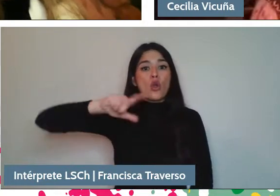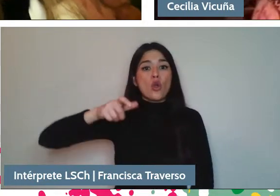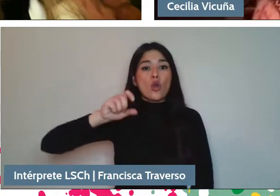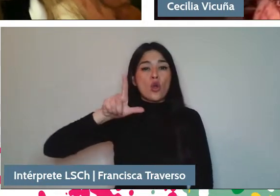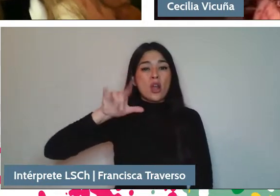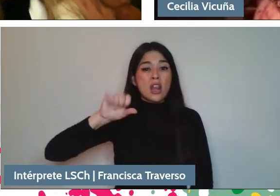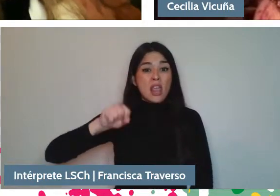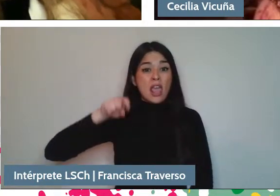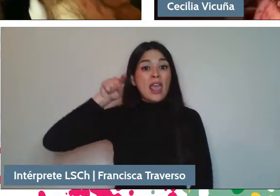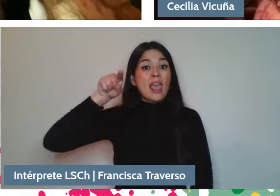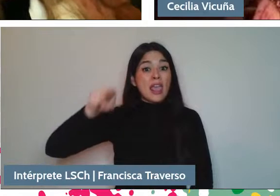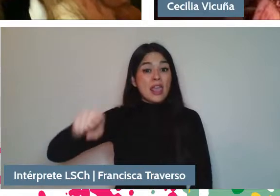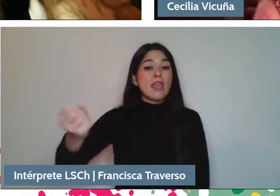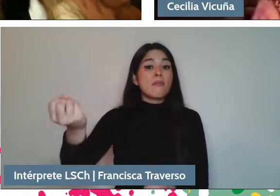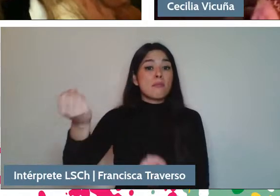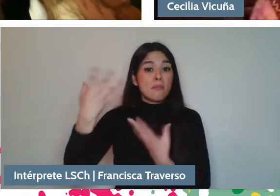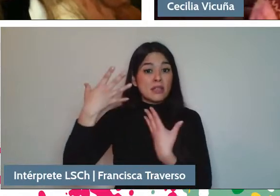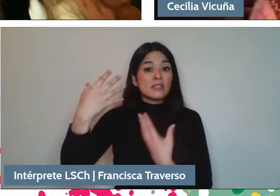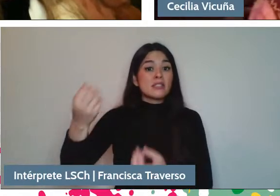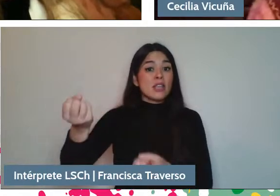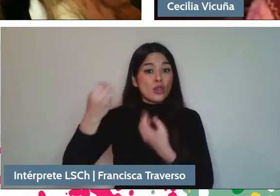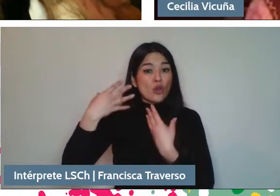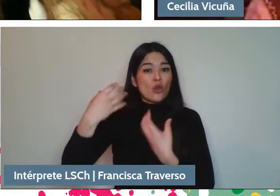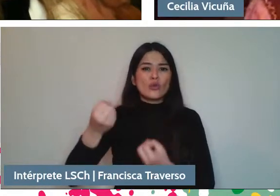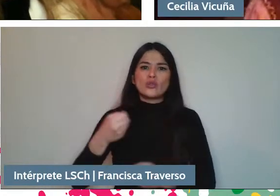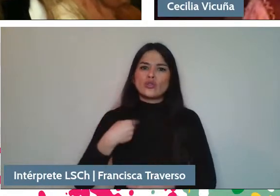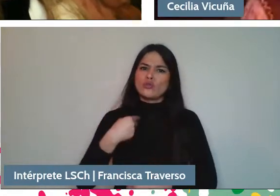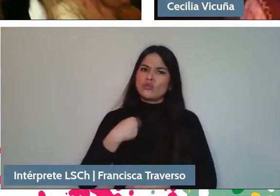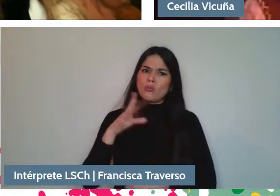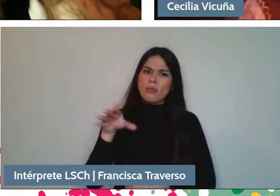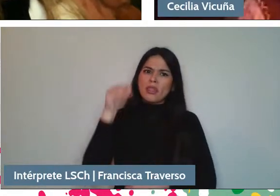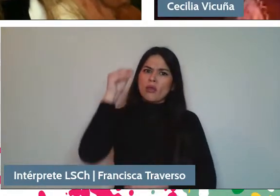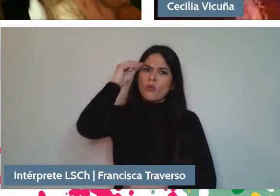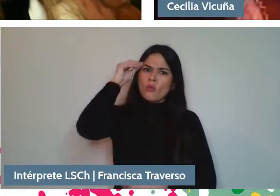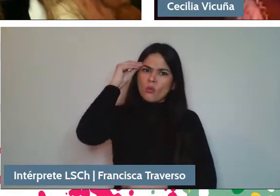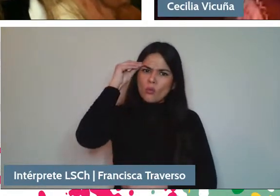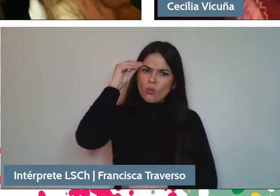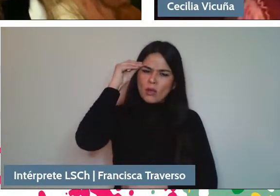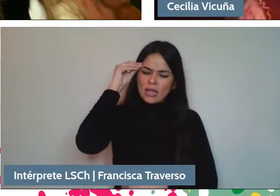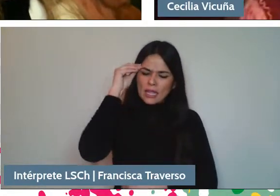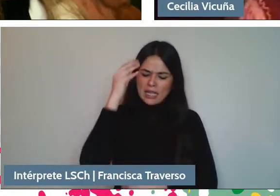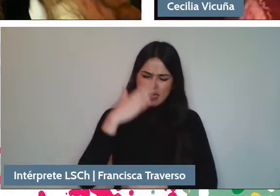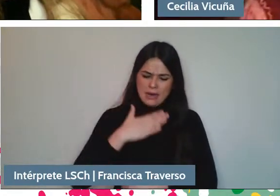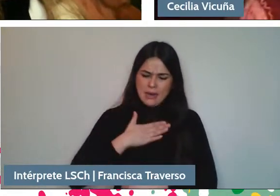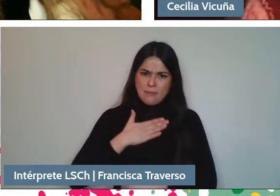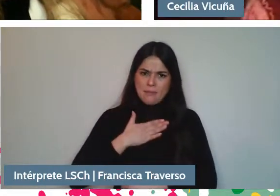Y vi que el canto mío no era algo que yo hubiera oído